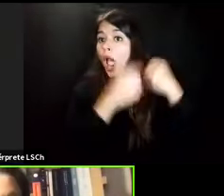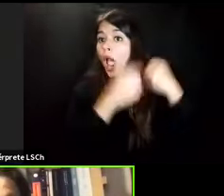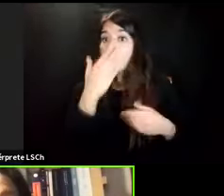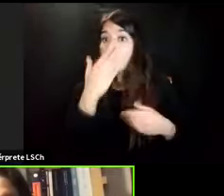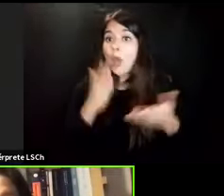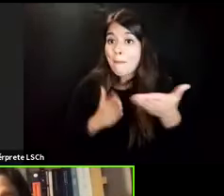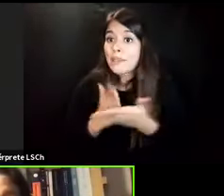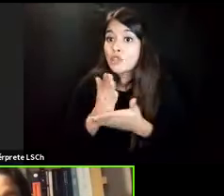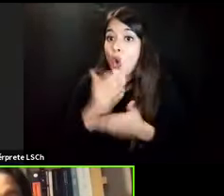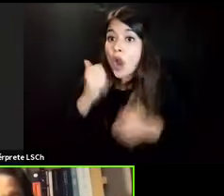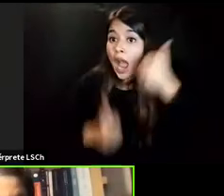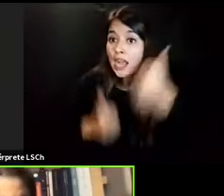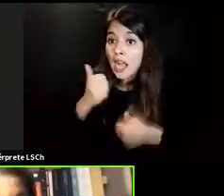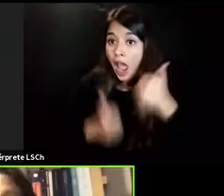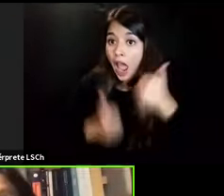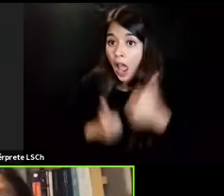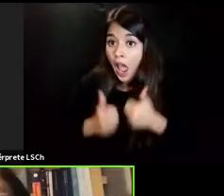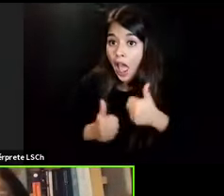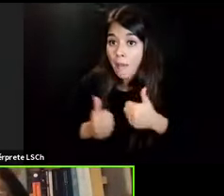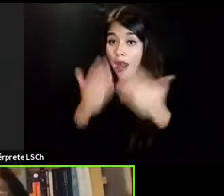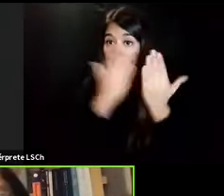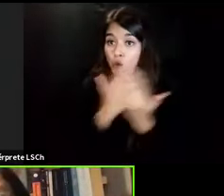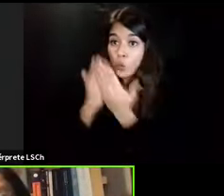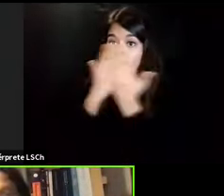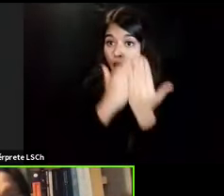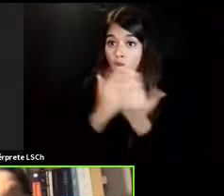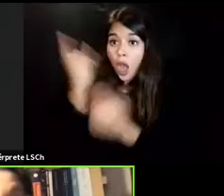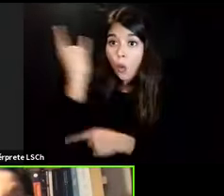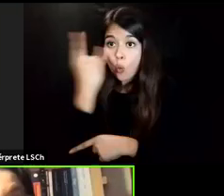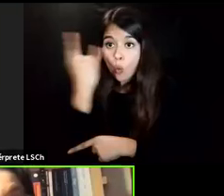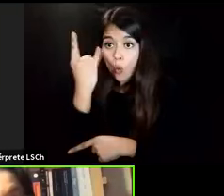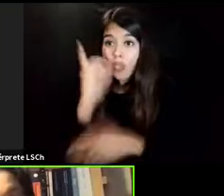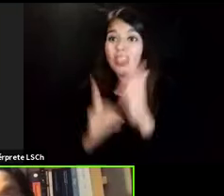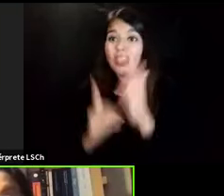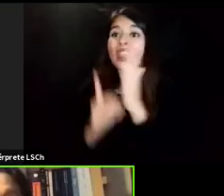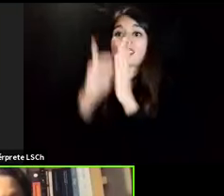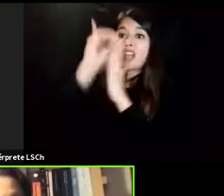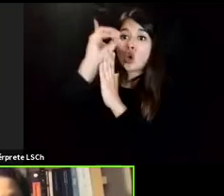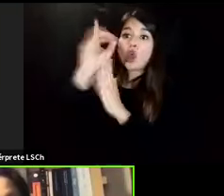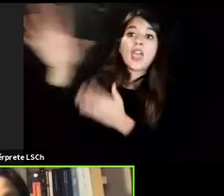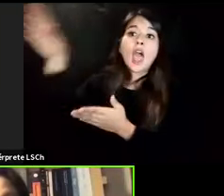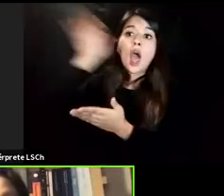que si quiere dedicar el desarrollo de los audiolibros